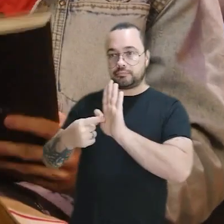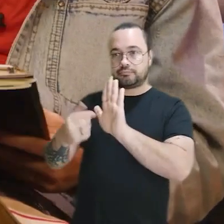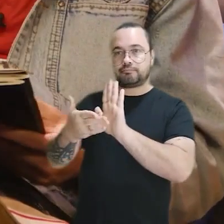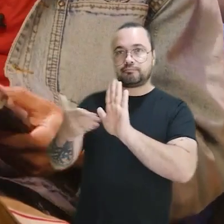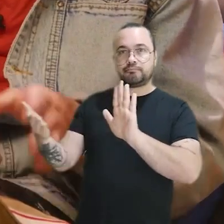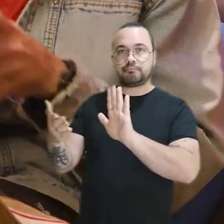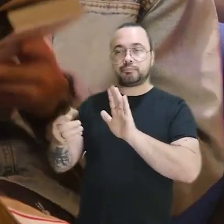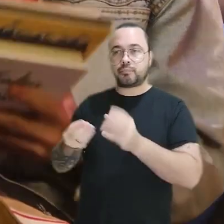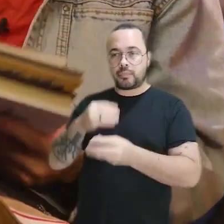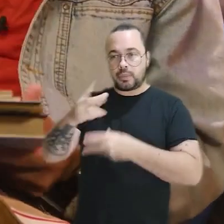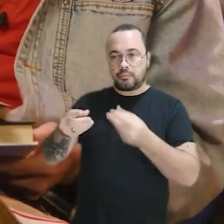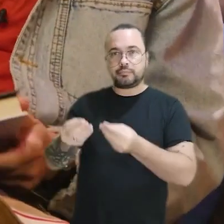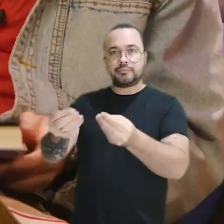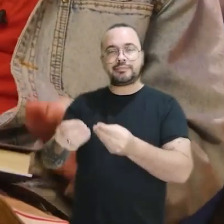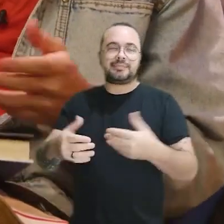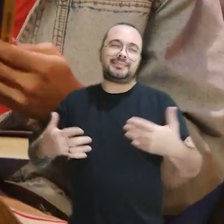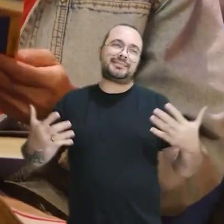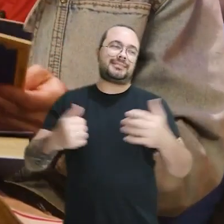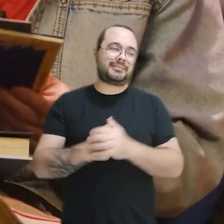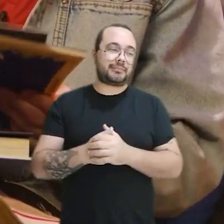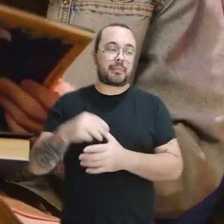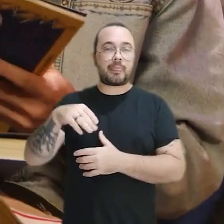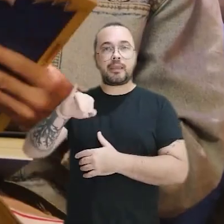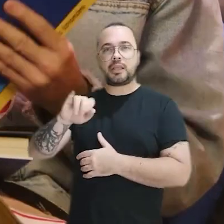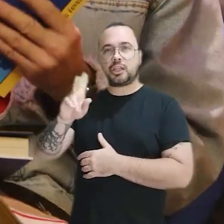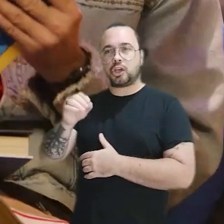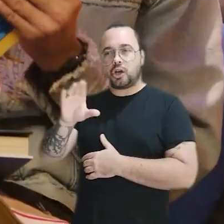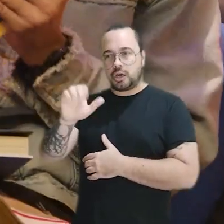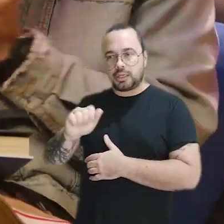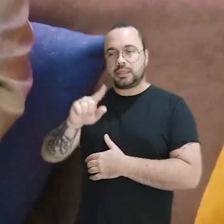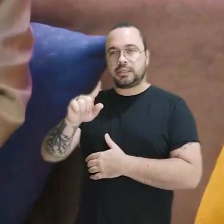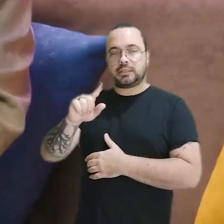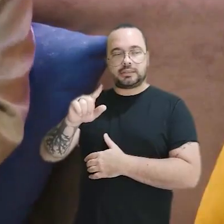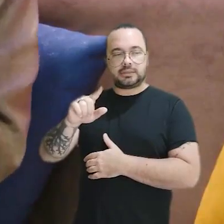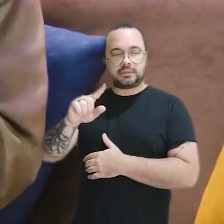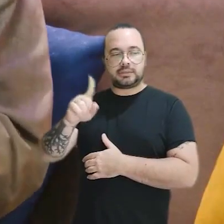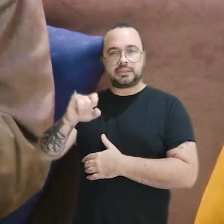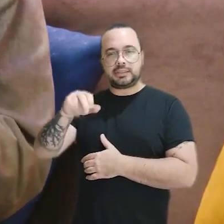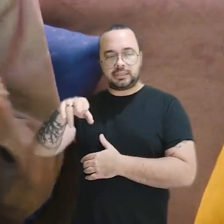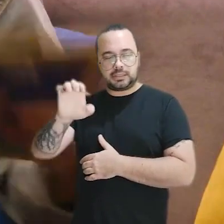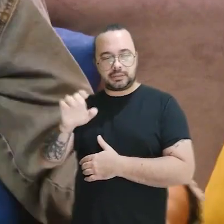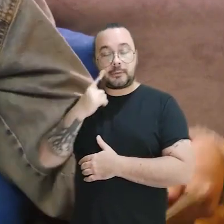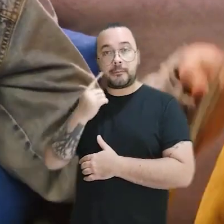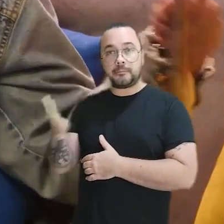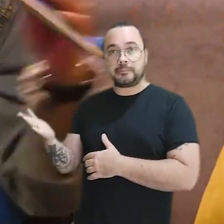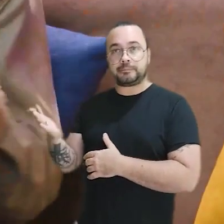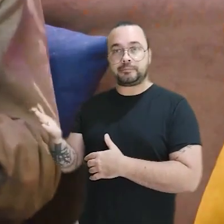aqui pra dar pra vocês de presente. Ah, cara, a "Minhocazine". Essa aqui é a nossa revista, que você já conhece, né? É a "Minhocazine", essa aqui é uma revista de humor,